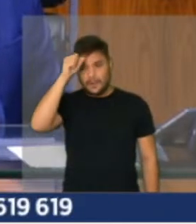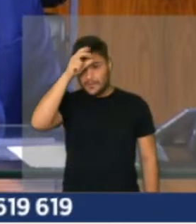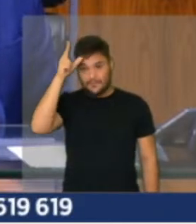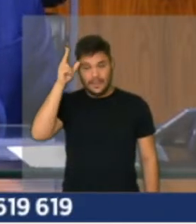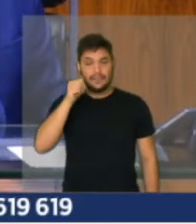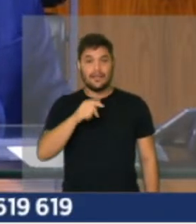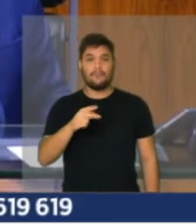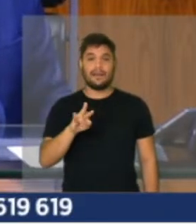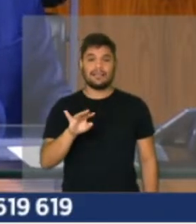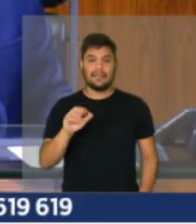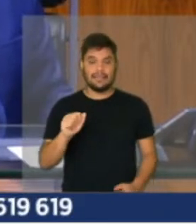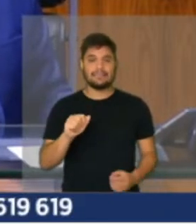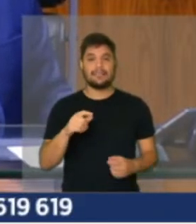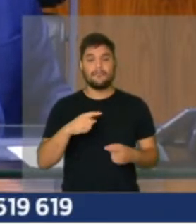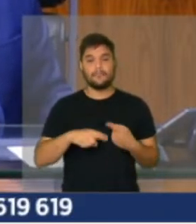ESTADO DO AMAZONAS, PREFEITA PATRÍCIA DE PRESIDENTE